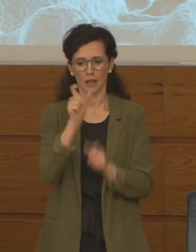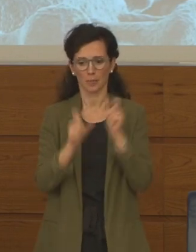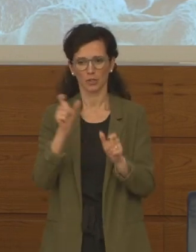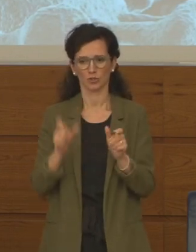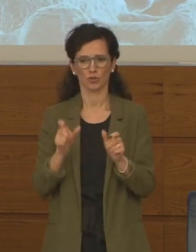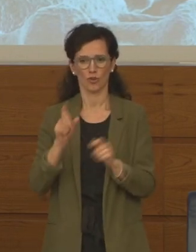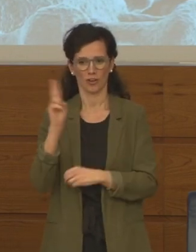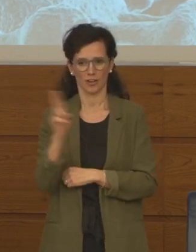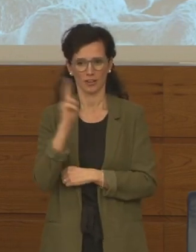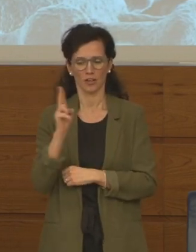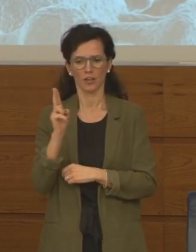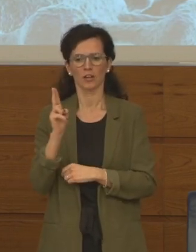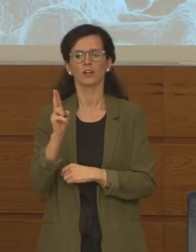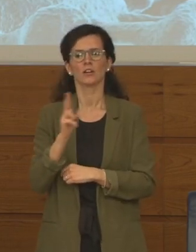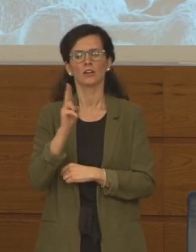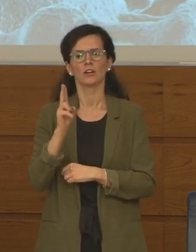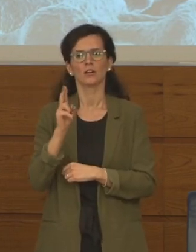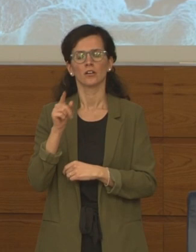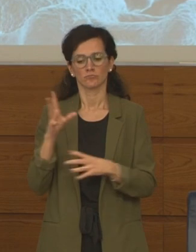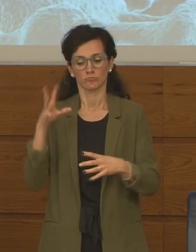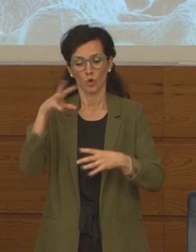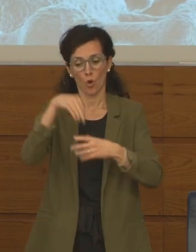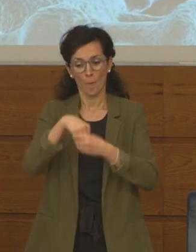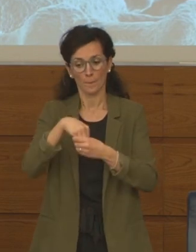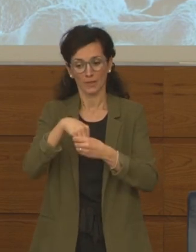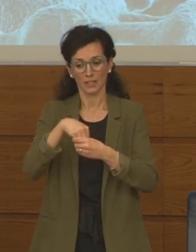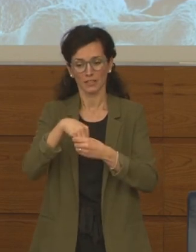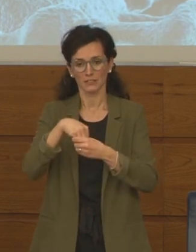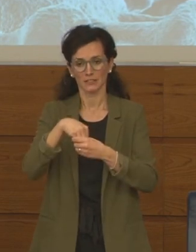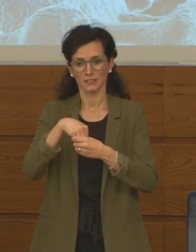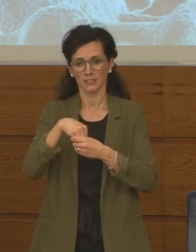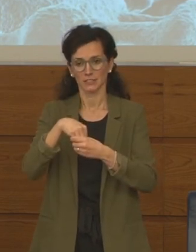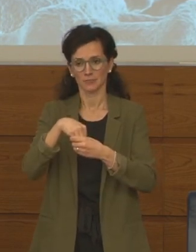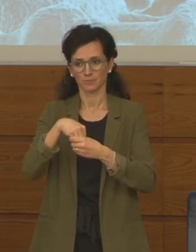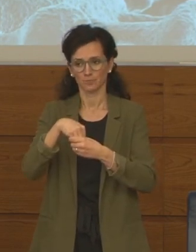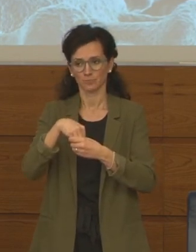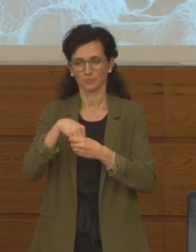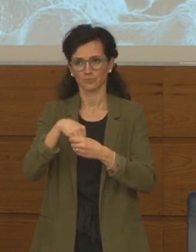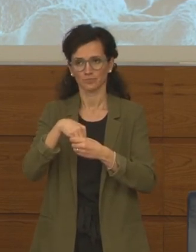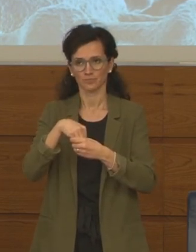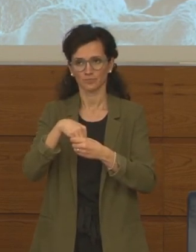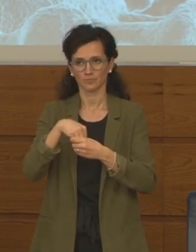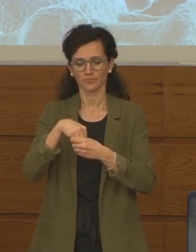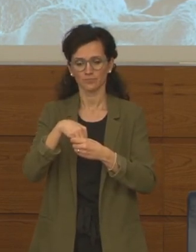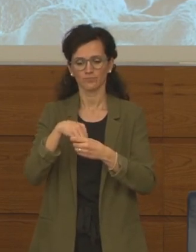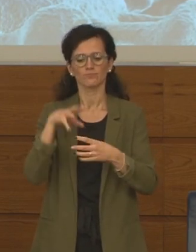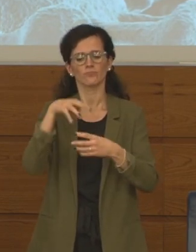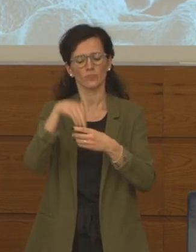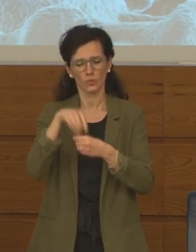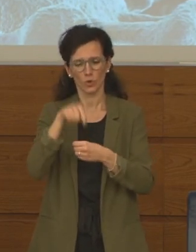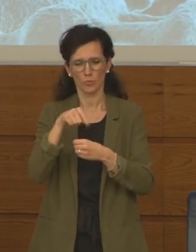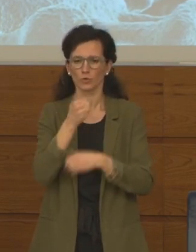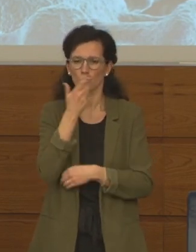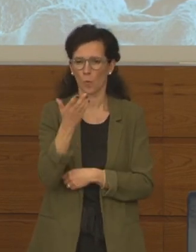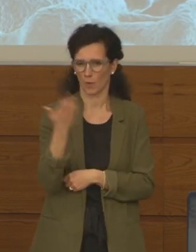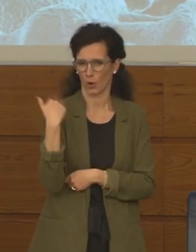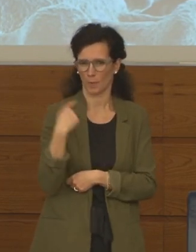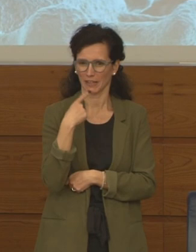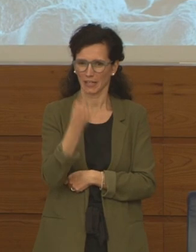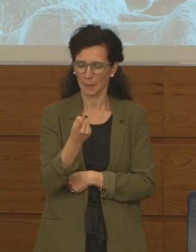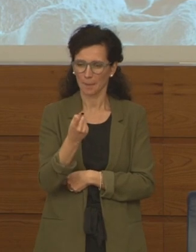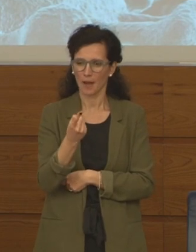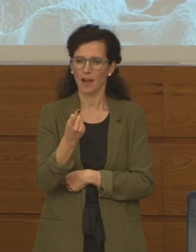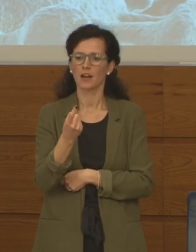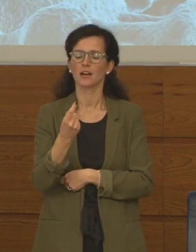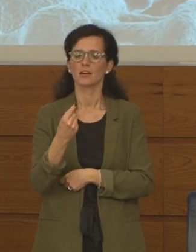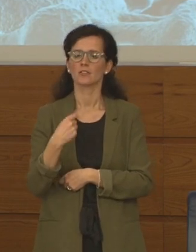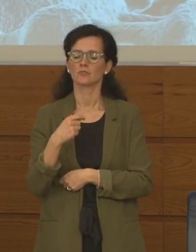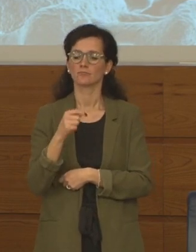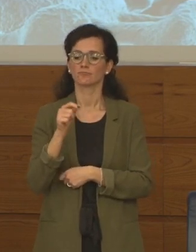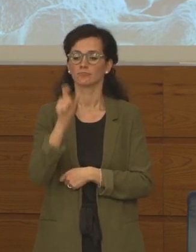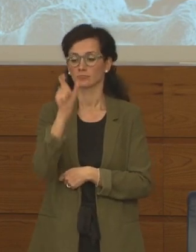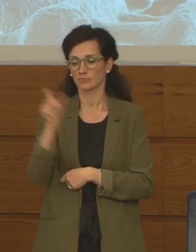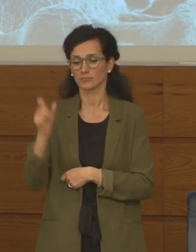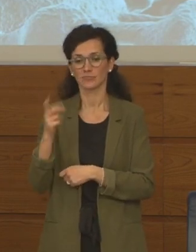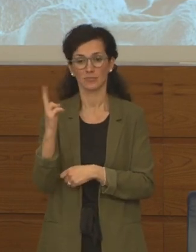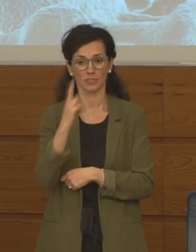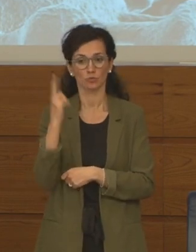ovviamente compresi nel numero delle unità che ho detto prima, sono 10 e